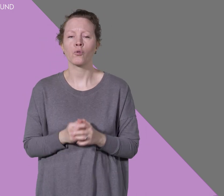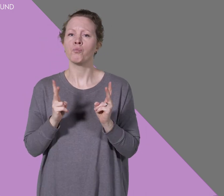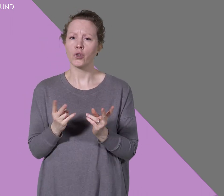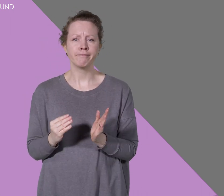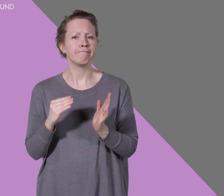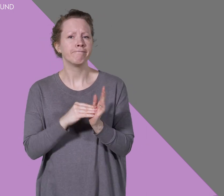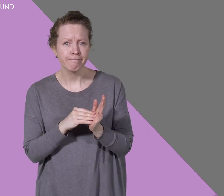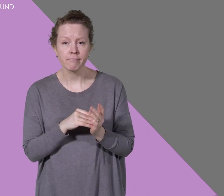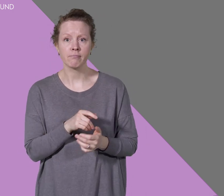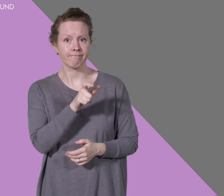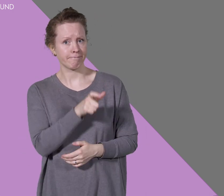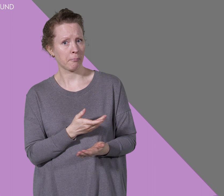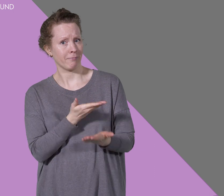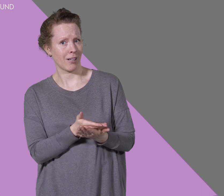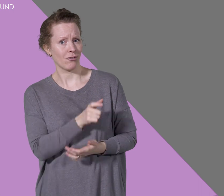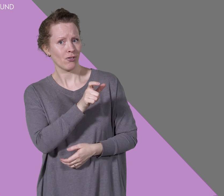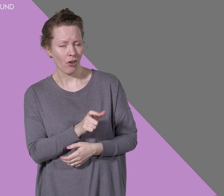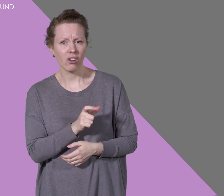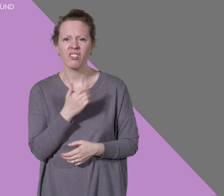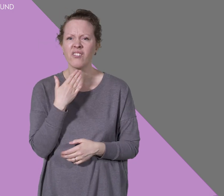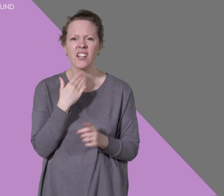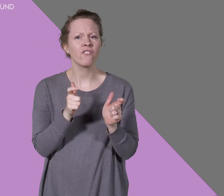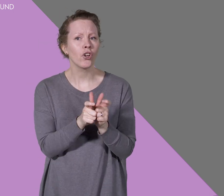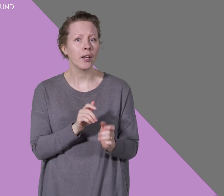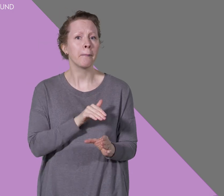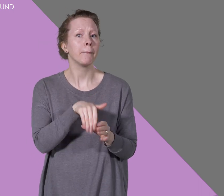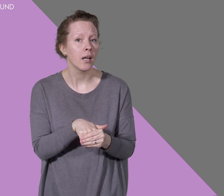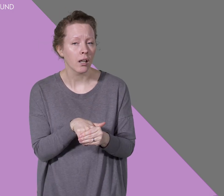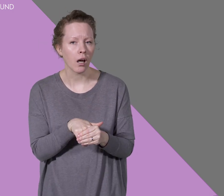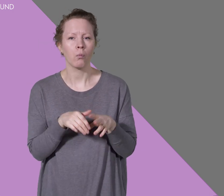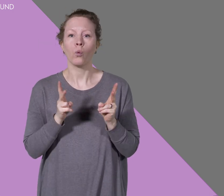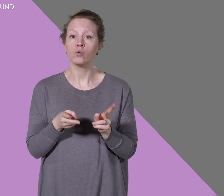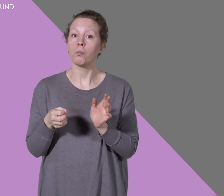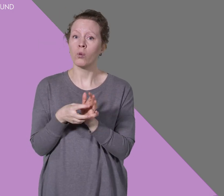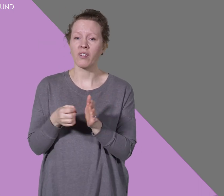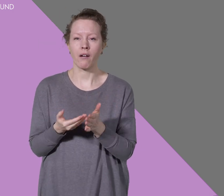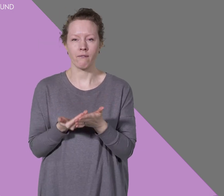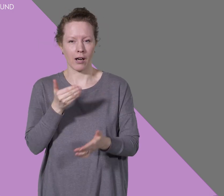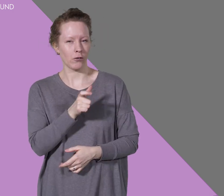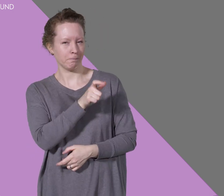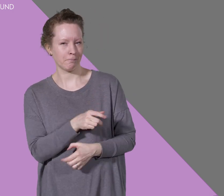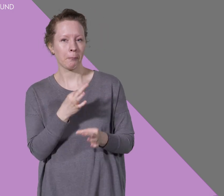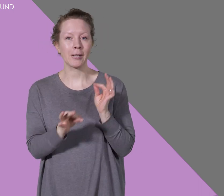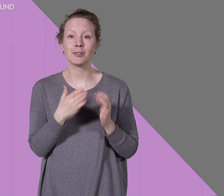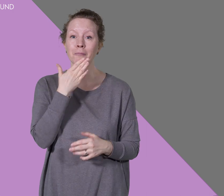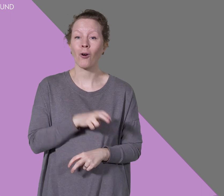Vidare ska där stå i vilken förening kandidaten är medlem - och en kort motivering till varför just den här personen -